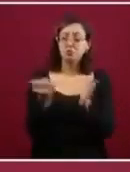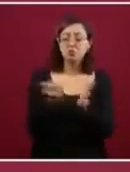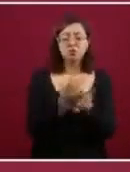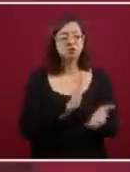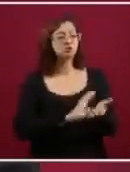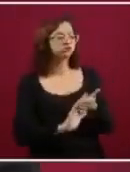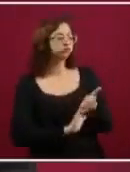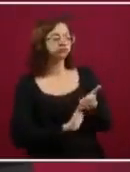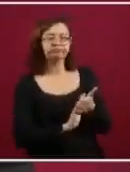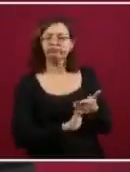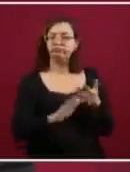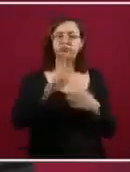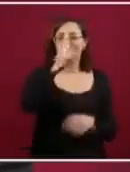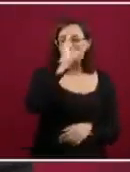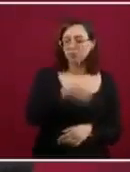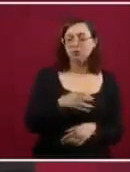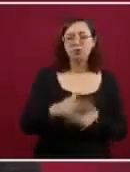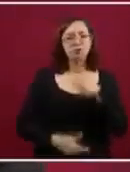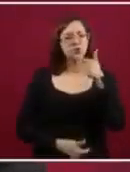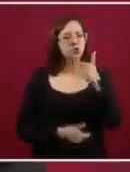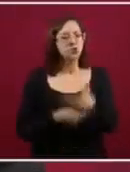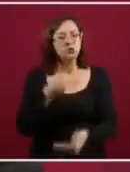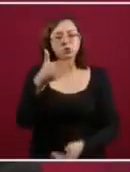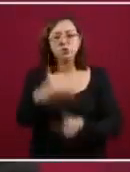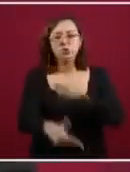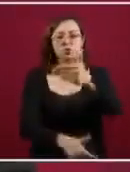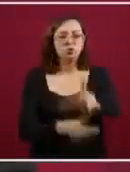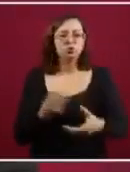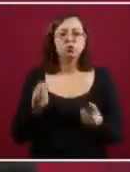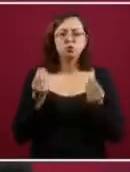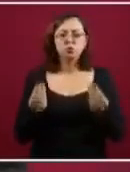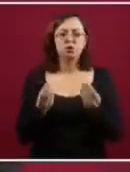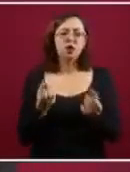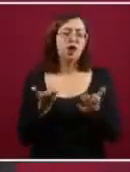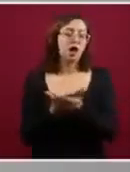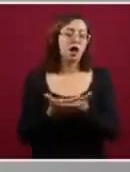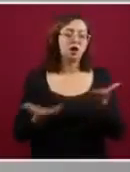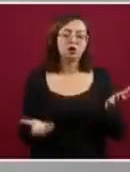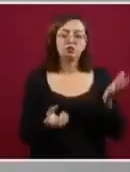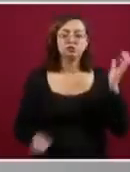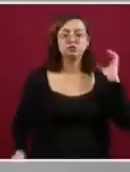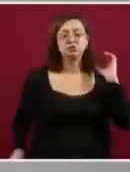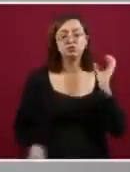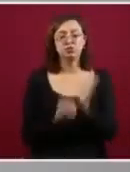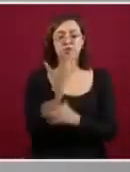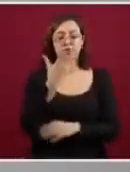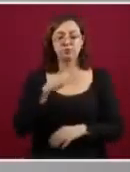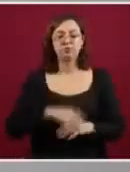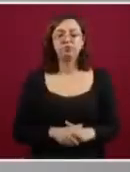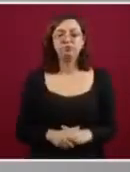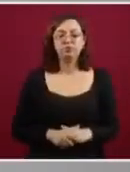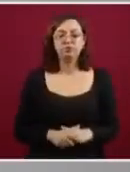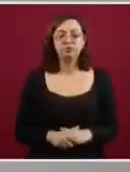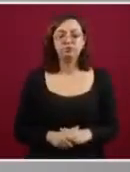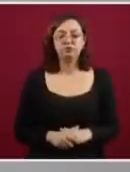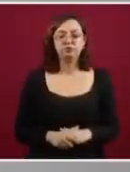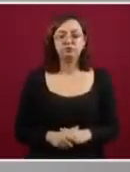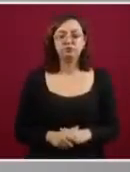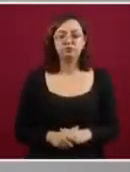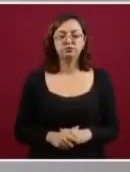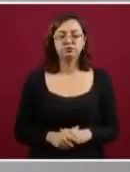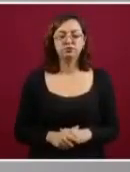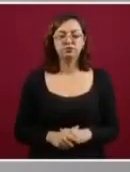Ya se ha avanzado mucho, es una nueva Constitución.